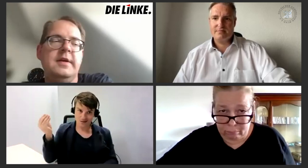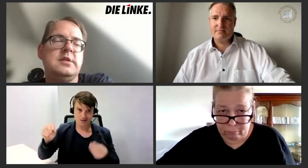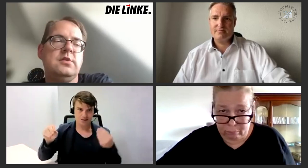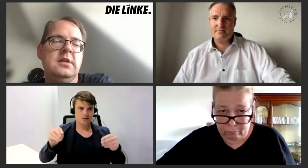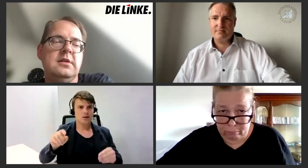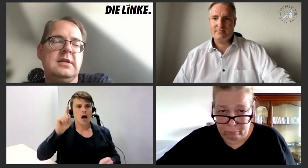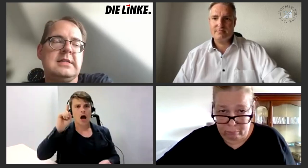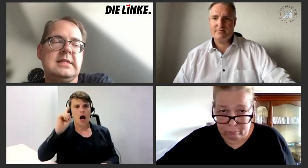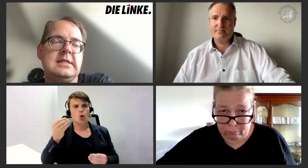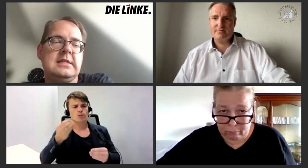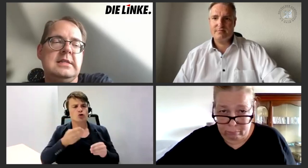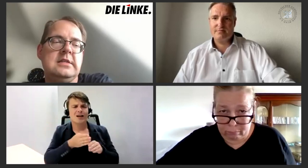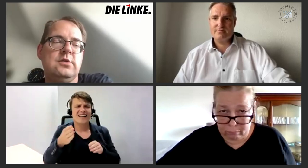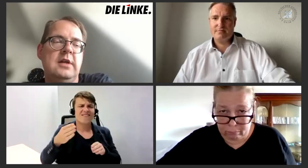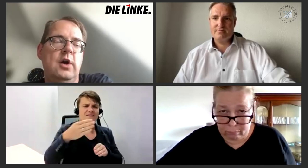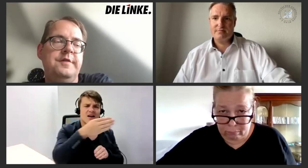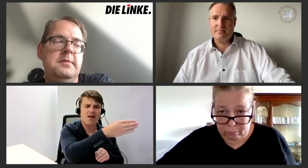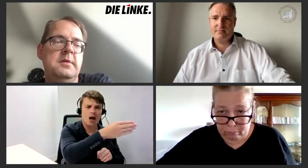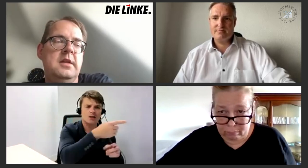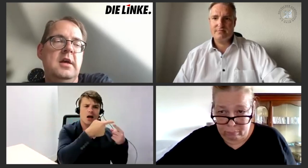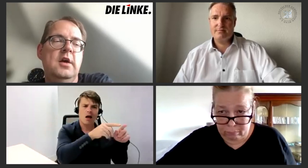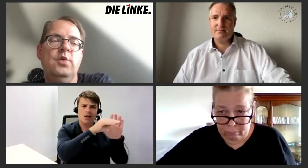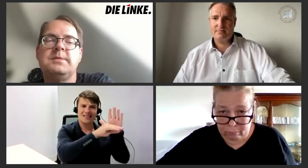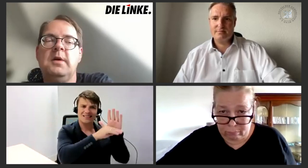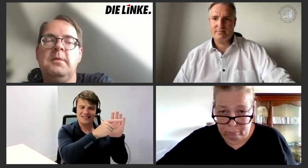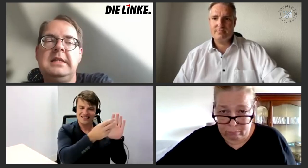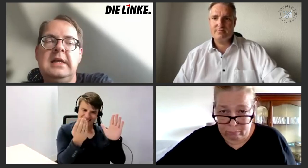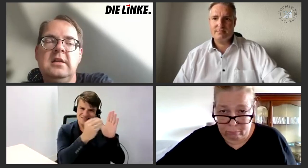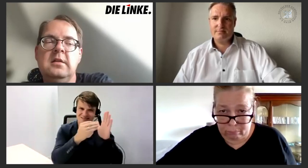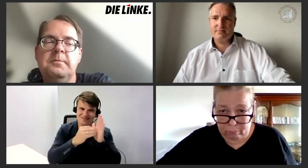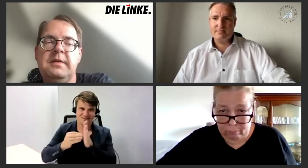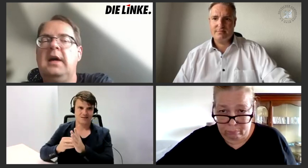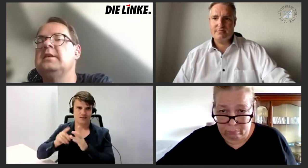es gibt dann immer noch so Querverweise zu anderen Gesetzen, diese dort aufnehmen und